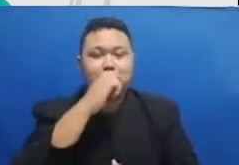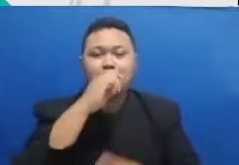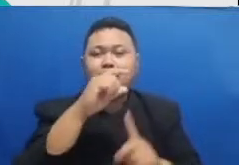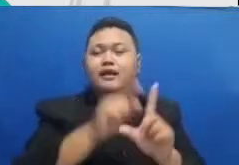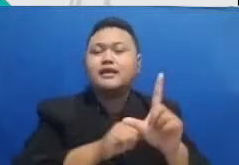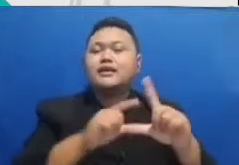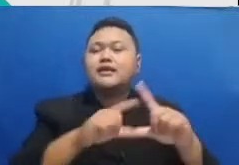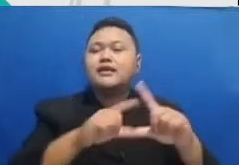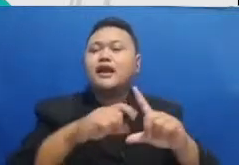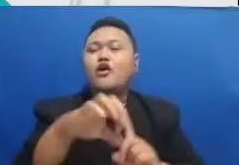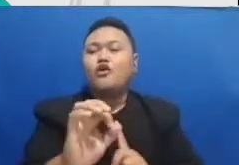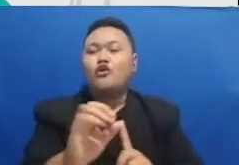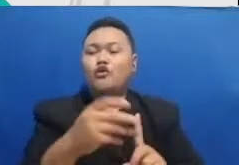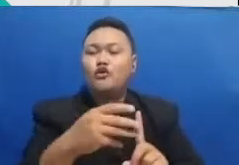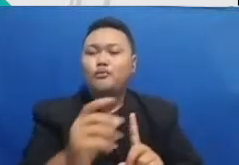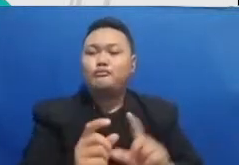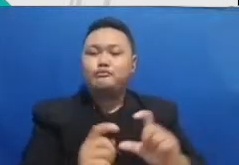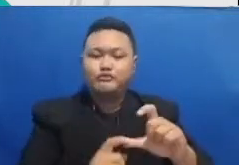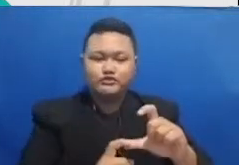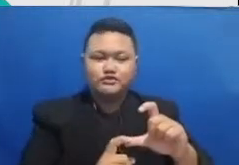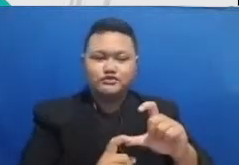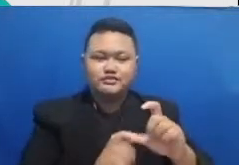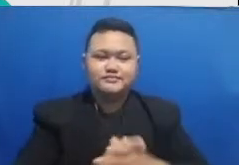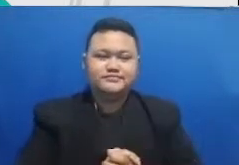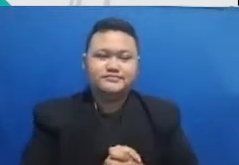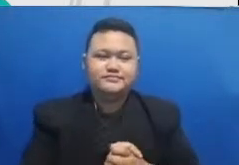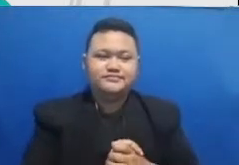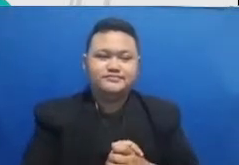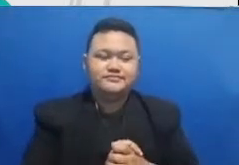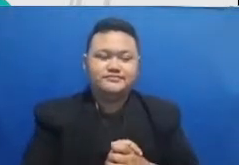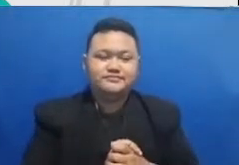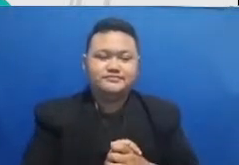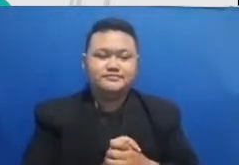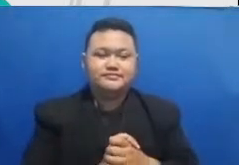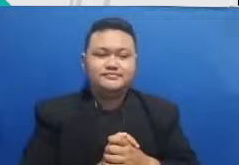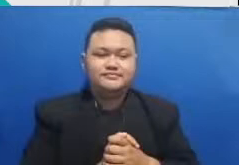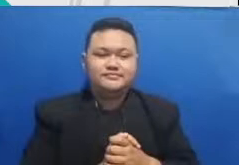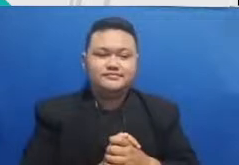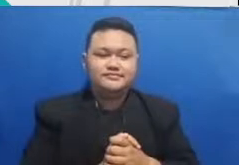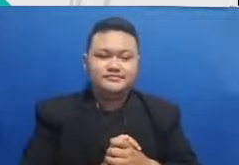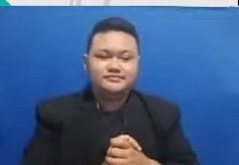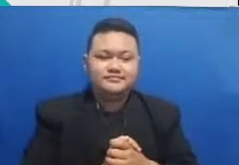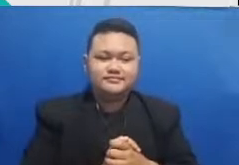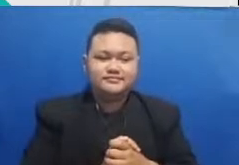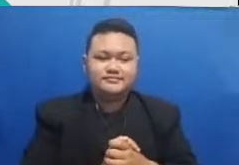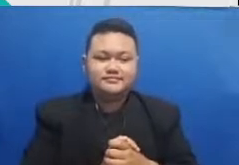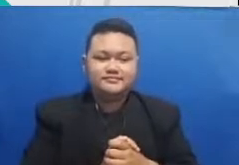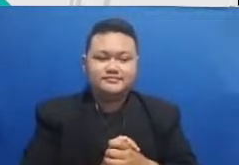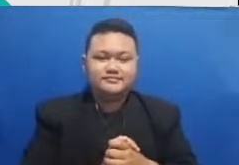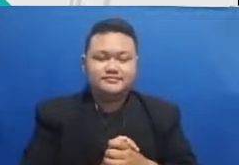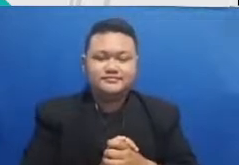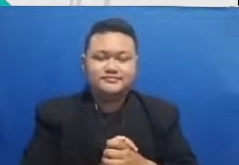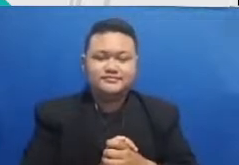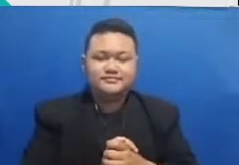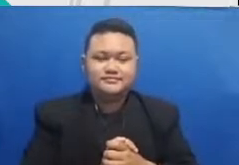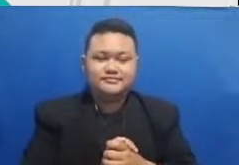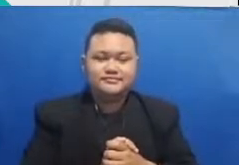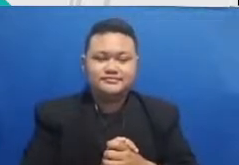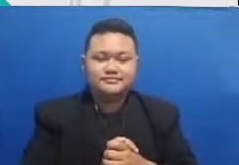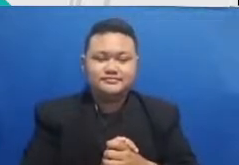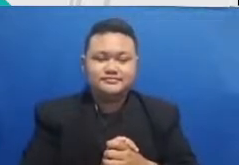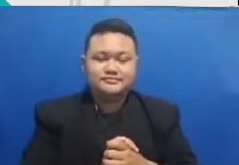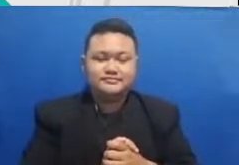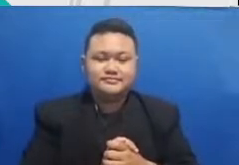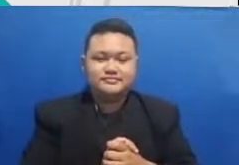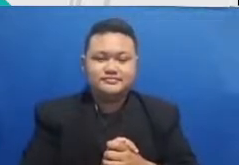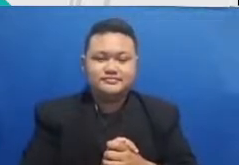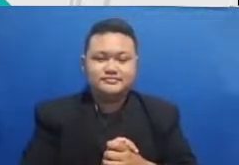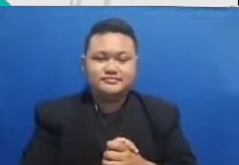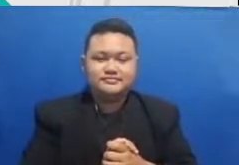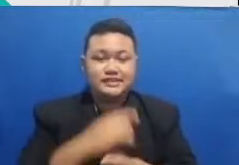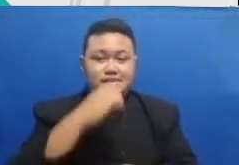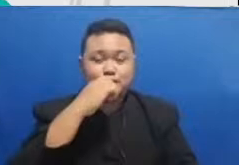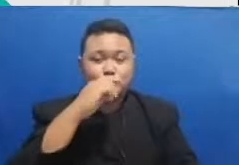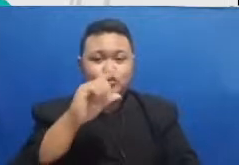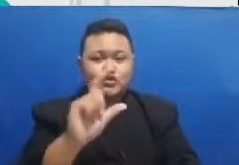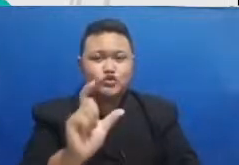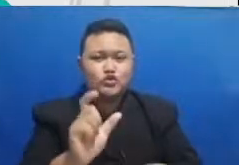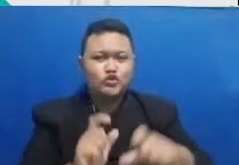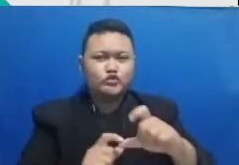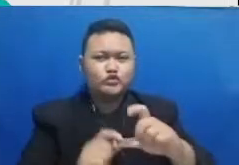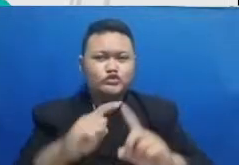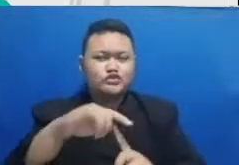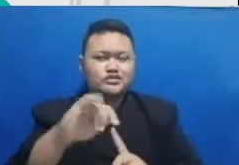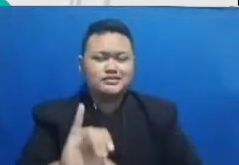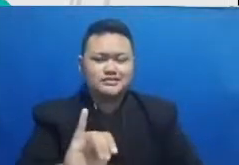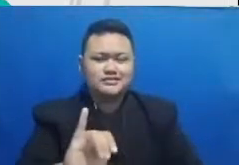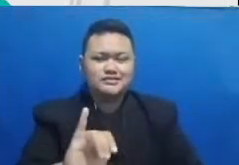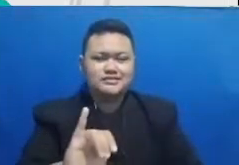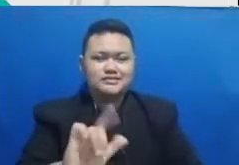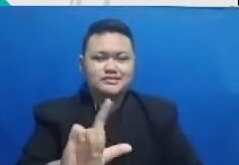yang ketiga adalah dari sisi Hai Ibu Rusty listiawan dari Palu Hai pertanyaannya adalah